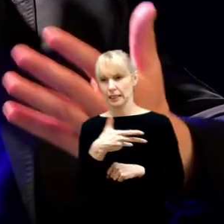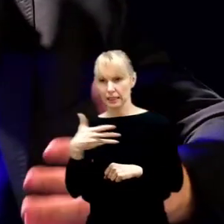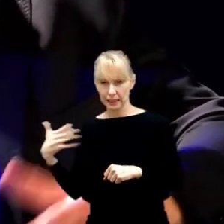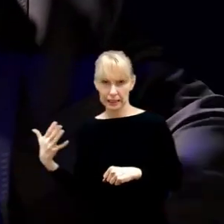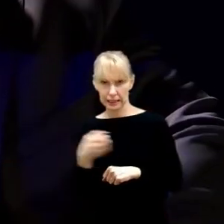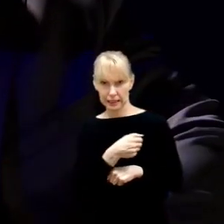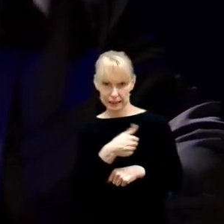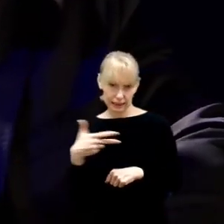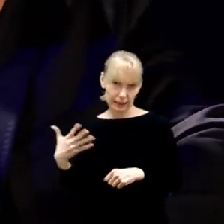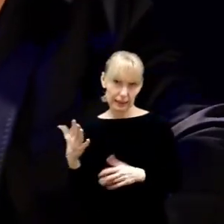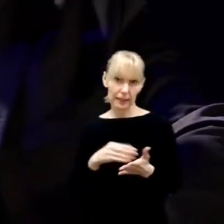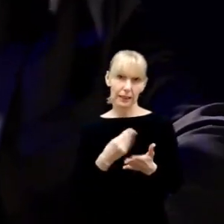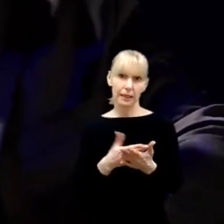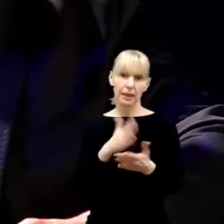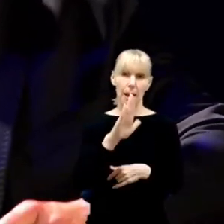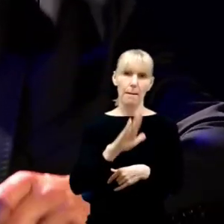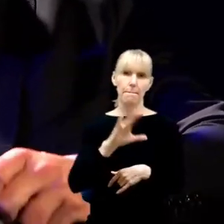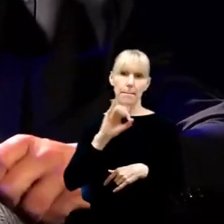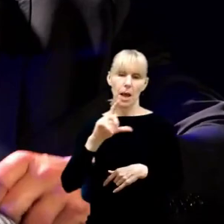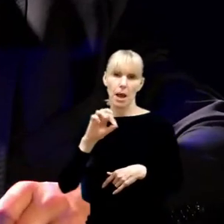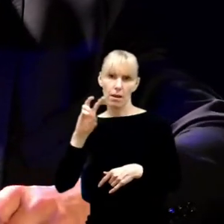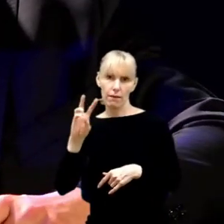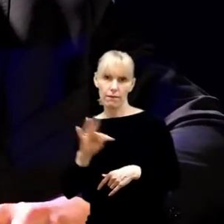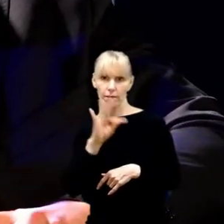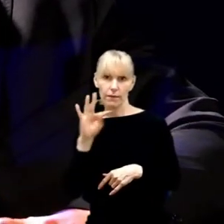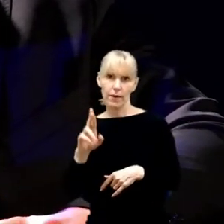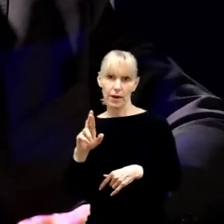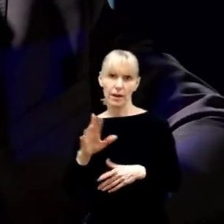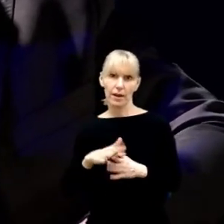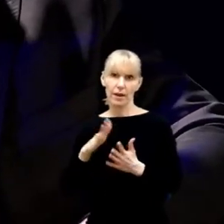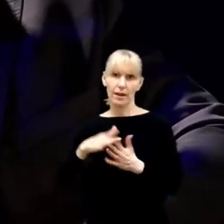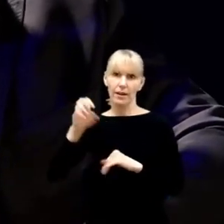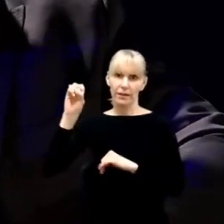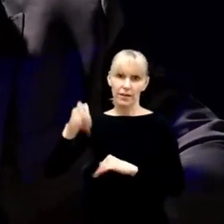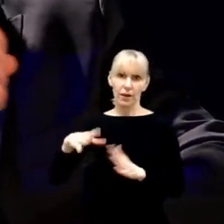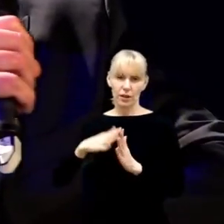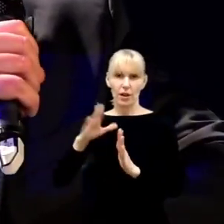Belfer też w małej miejscowości siedział i tam akurat nie było zbyt bezpiecznie.